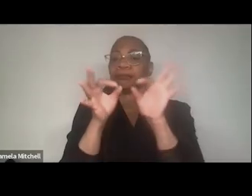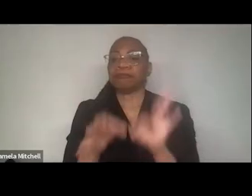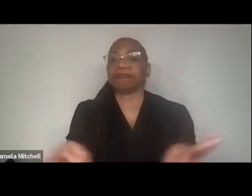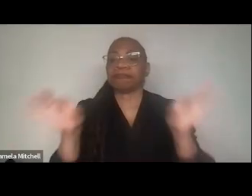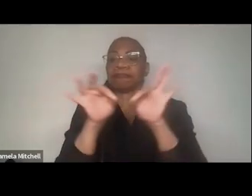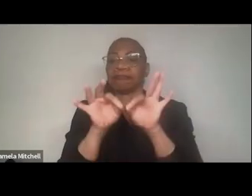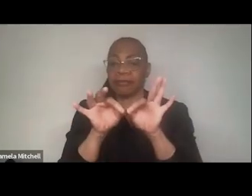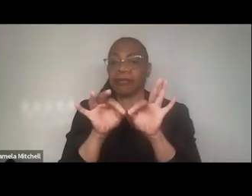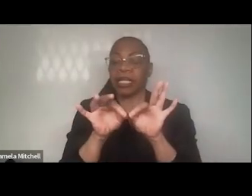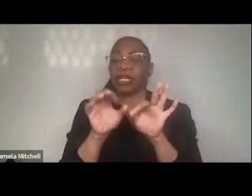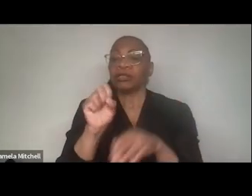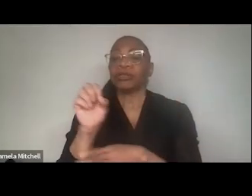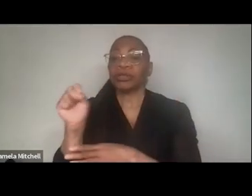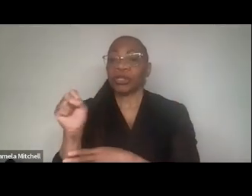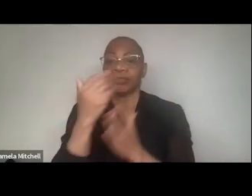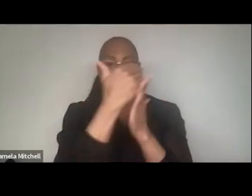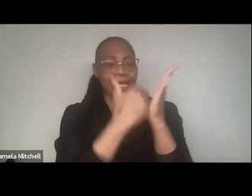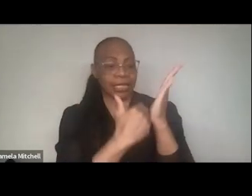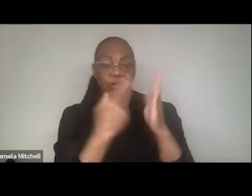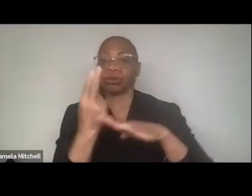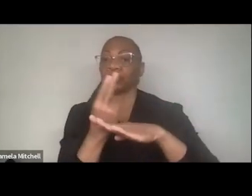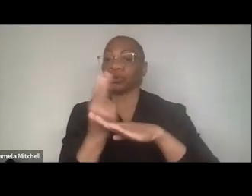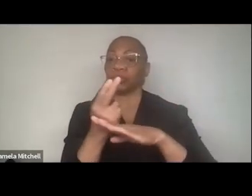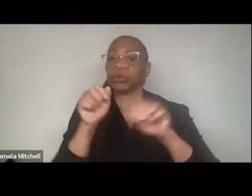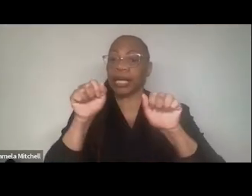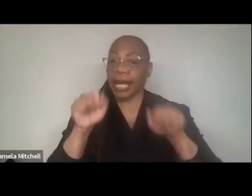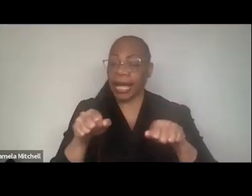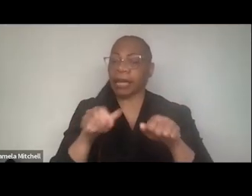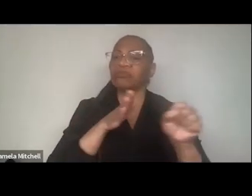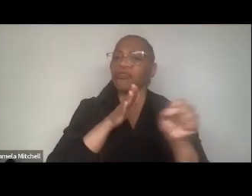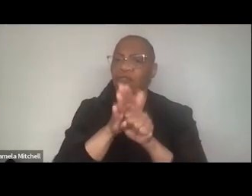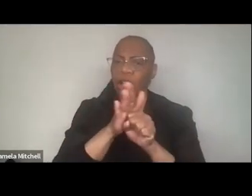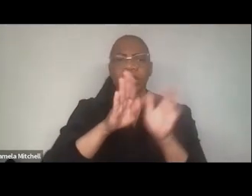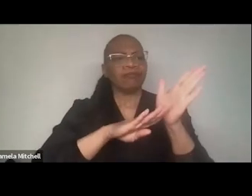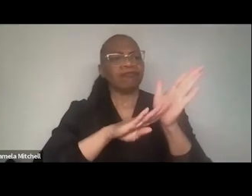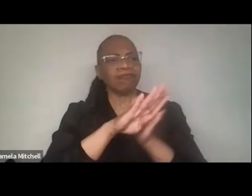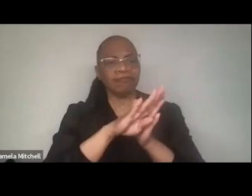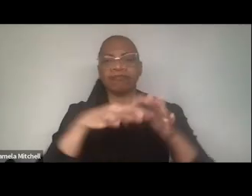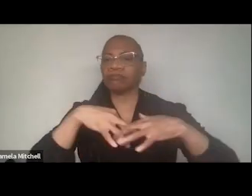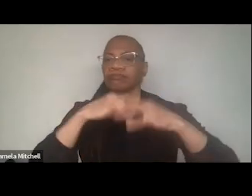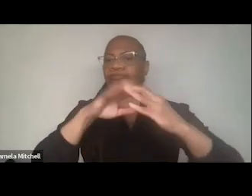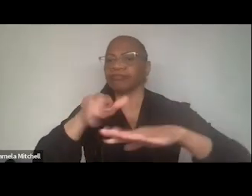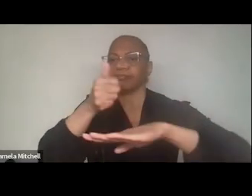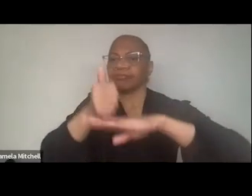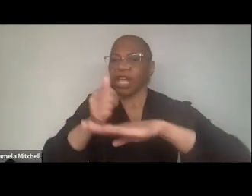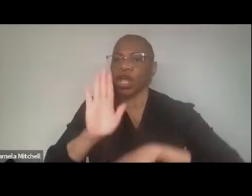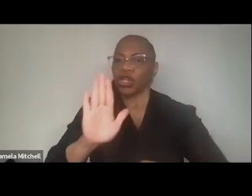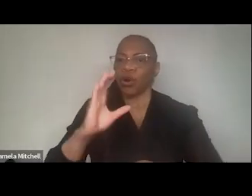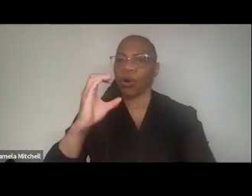que utilizarán para desarrollar completamente un reclamo. Una gran parte de este seminario web